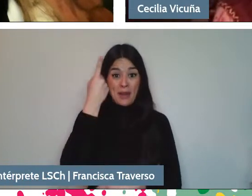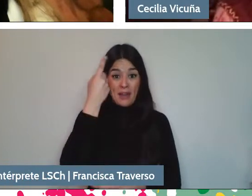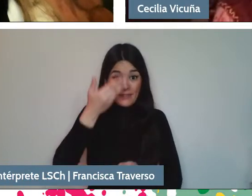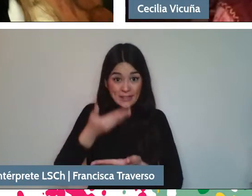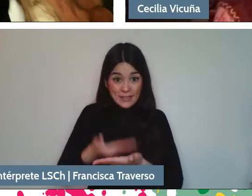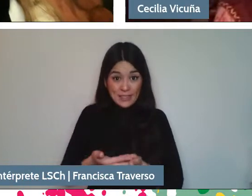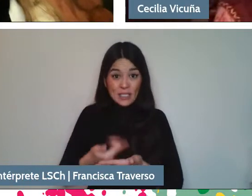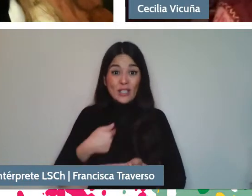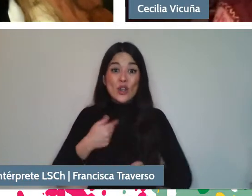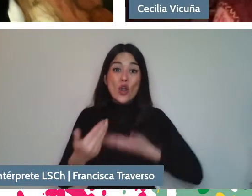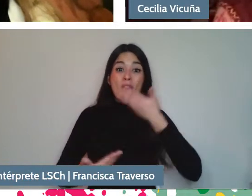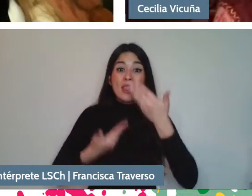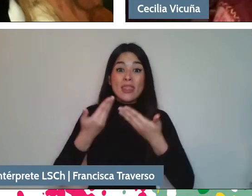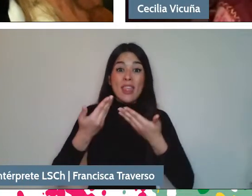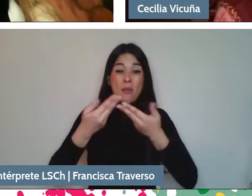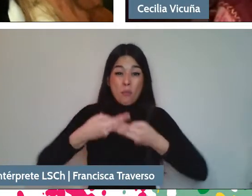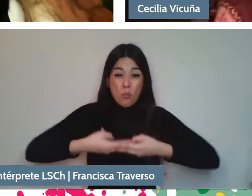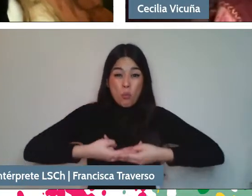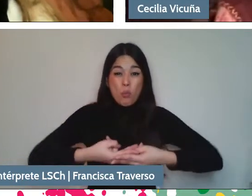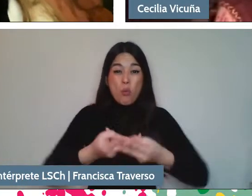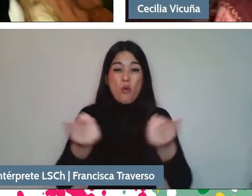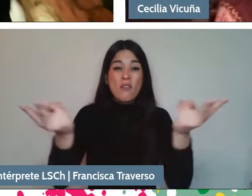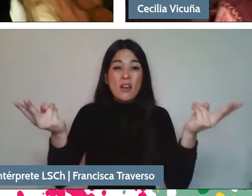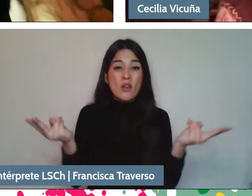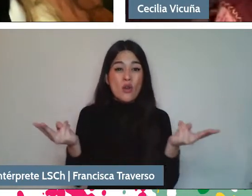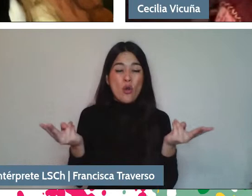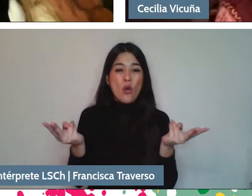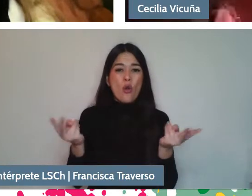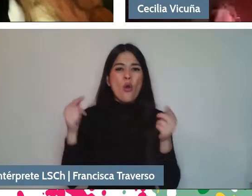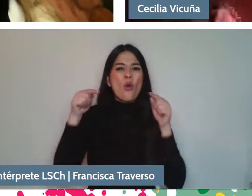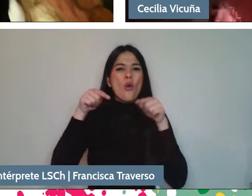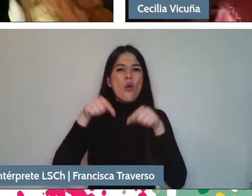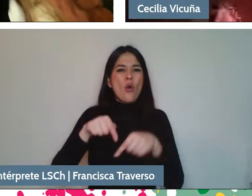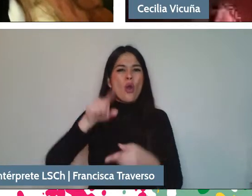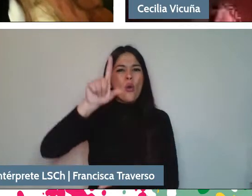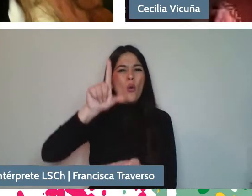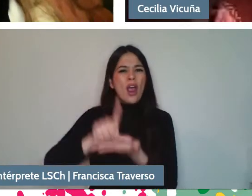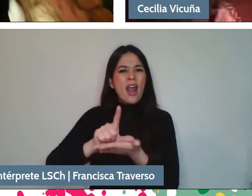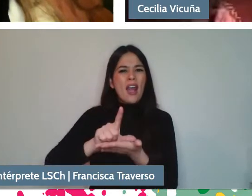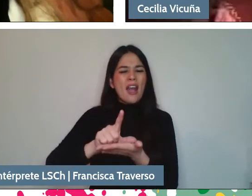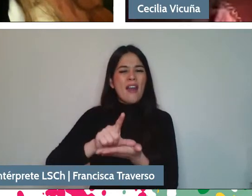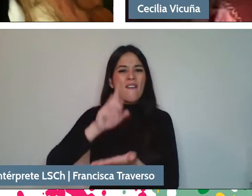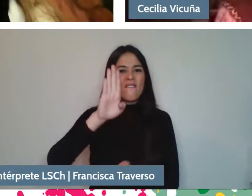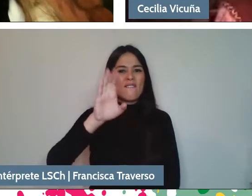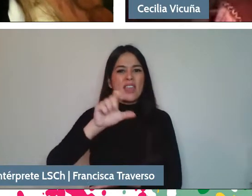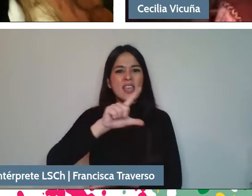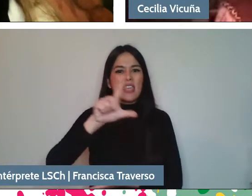fue en la Galería Carmen Waugh cuando estaba en Bella Vista. Eso fue como 87.